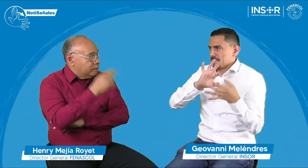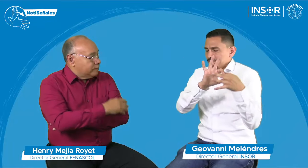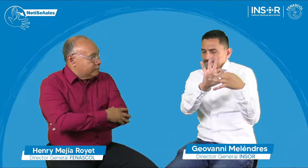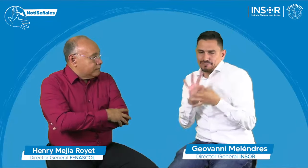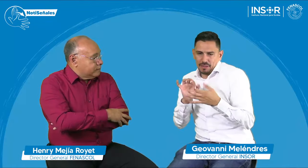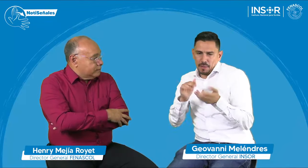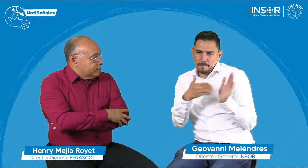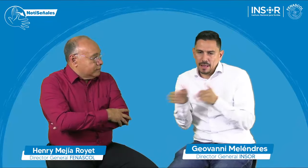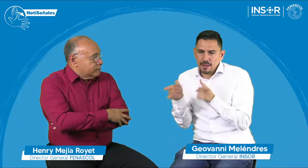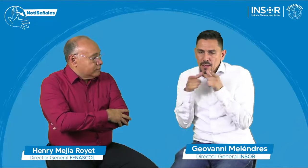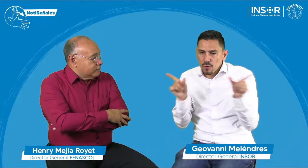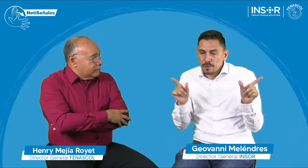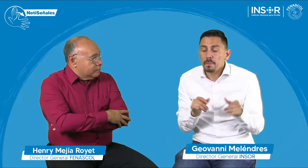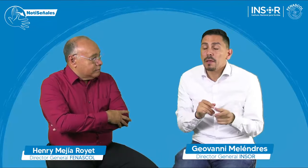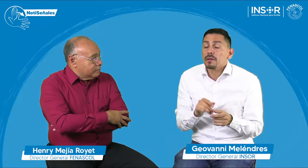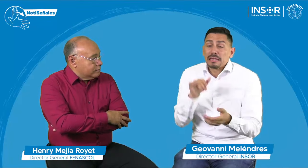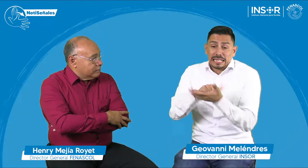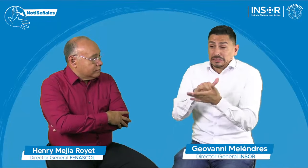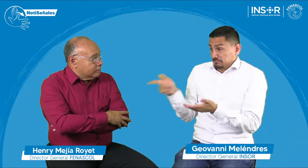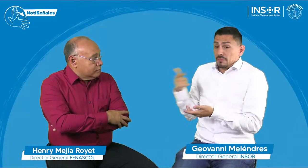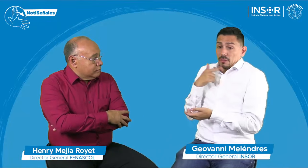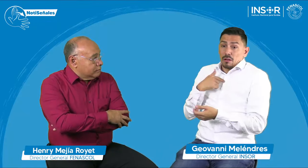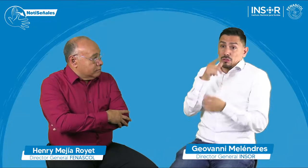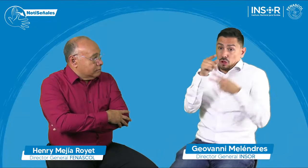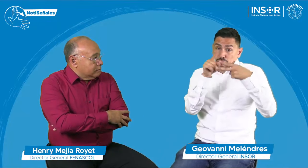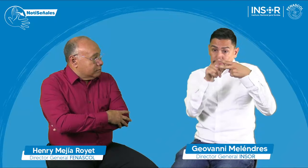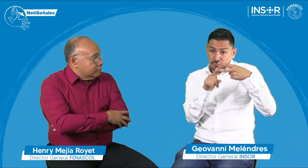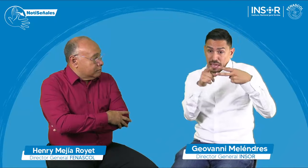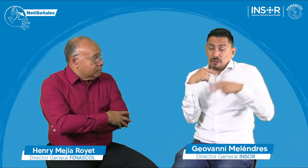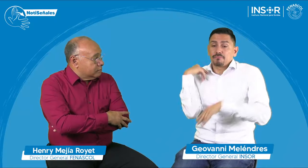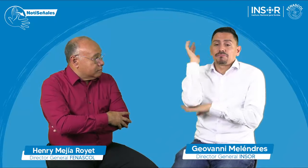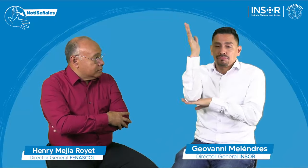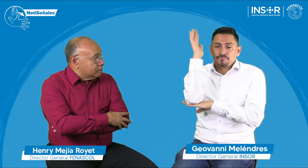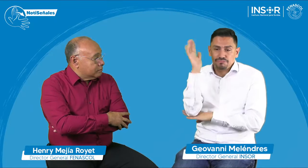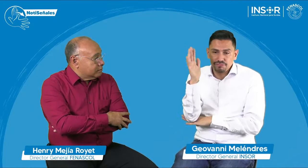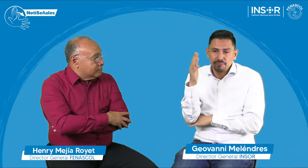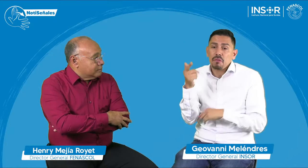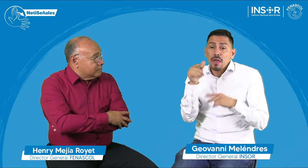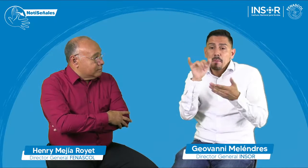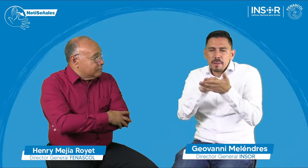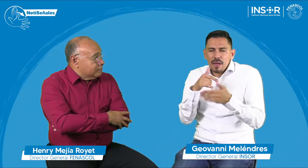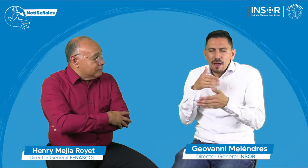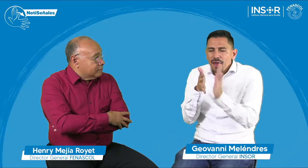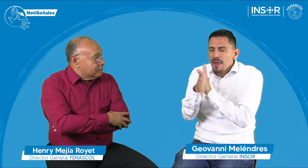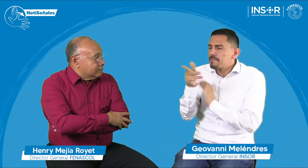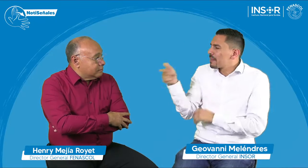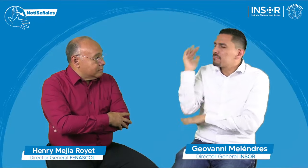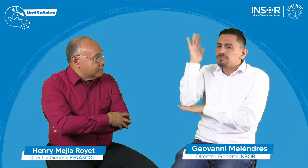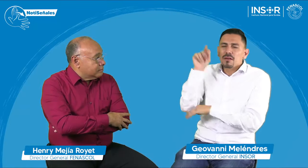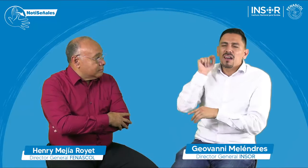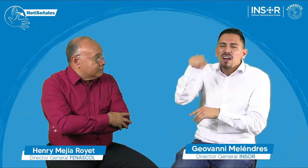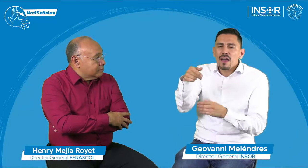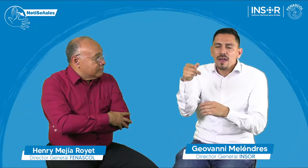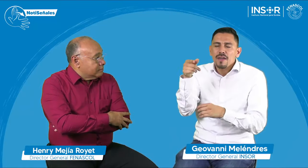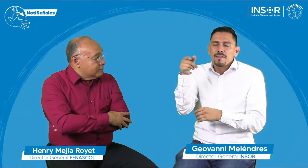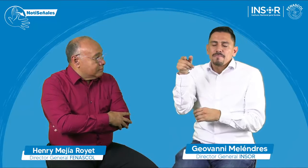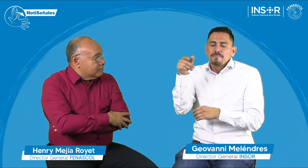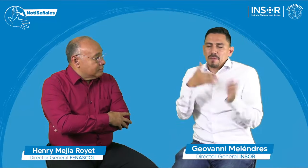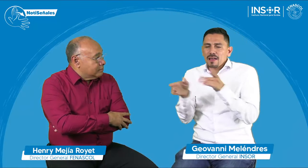campos, es algo muy fuerte y también afecta el tránsito de vida de las personas sordas por